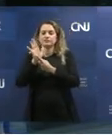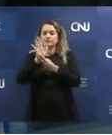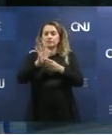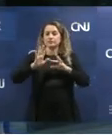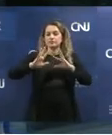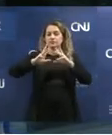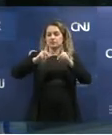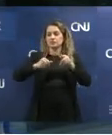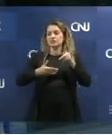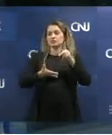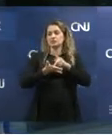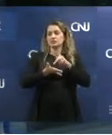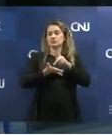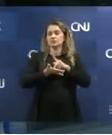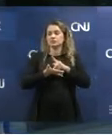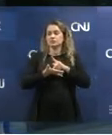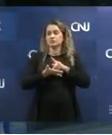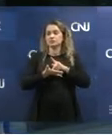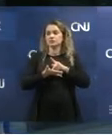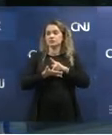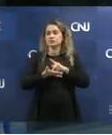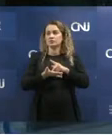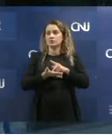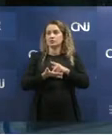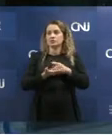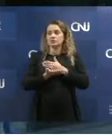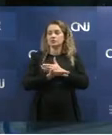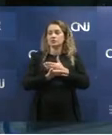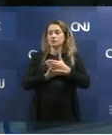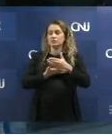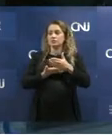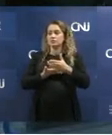em um problema como este, com o qual nos deparamos no momento.